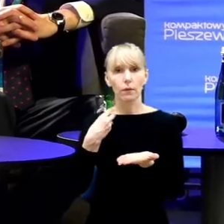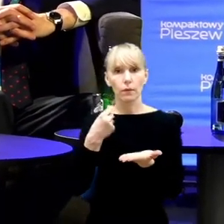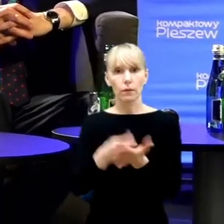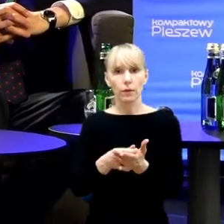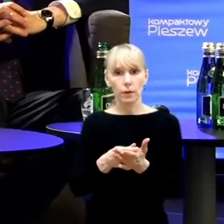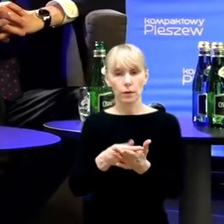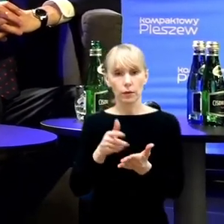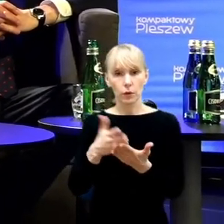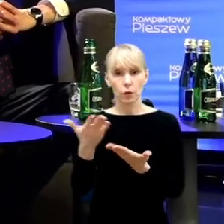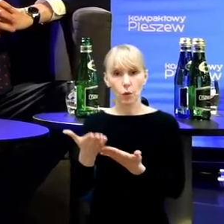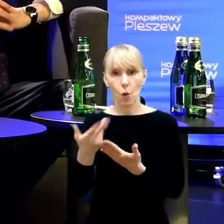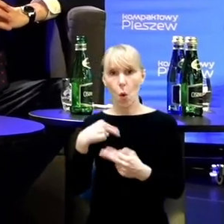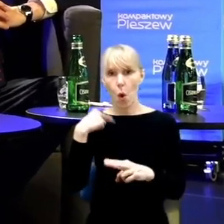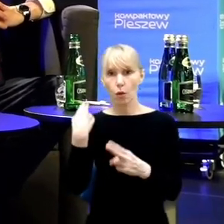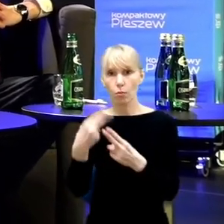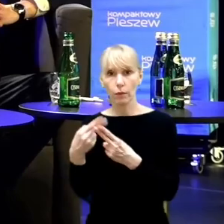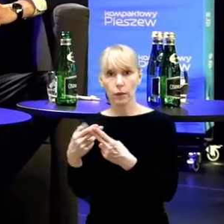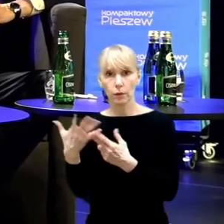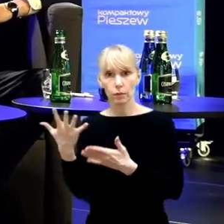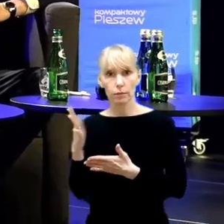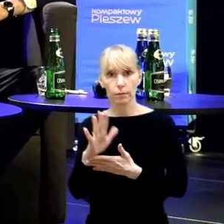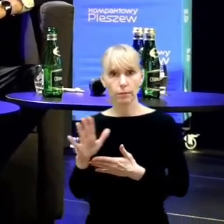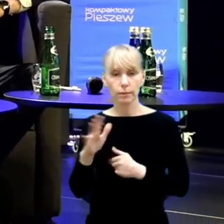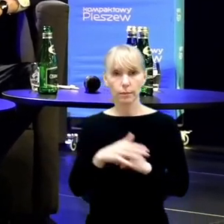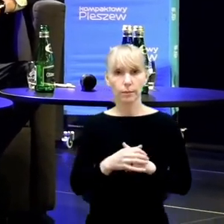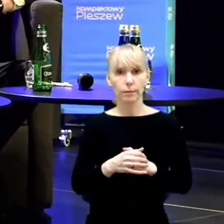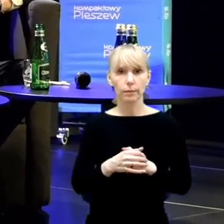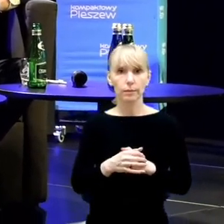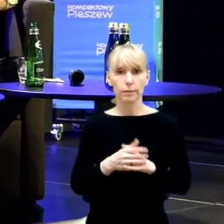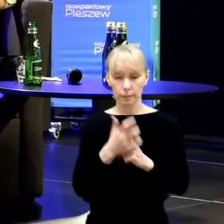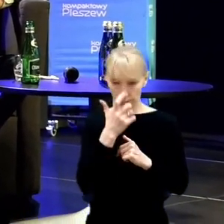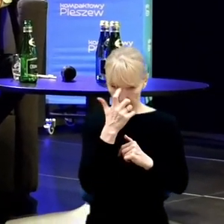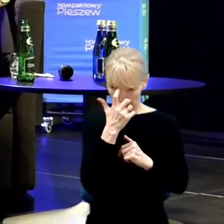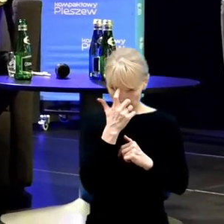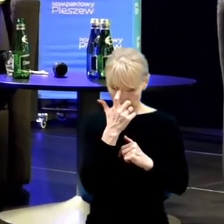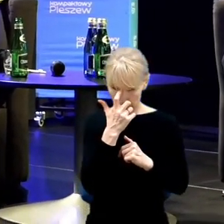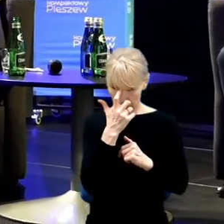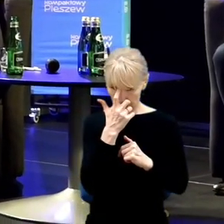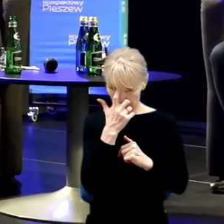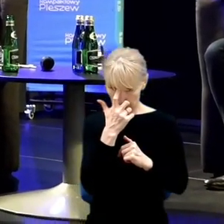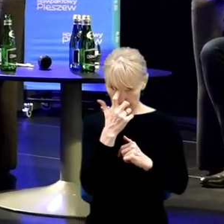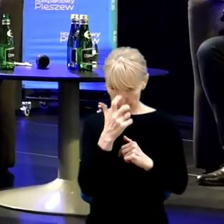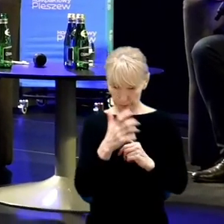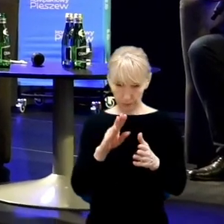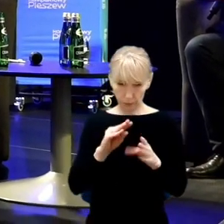dlatego że właściwie w strukturach finansowania on powinien się znaleźć